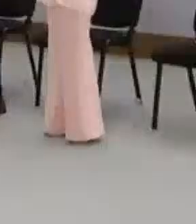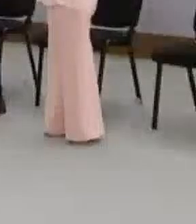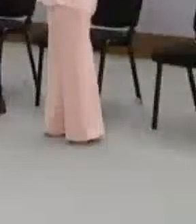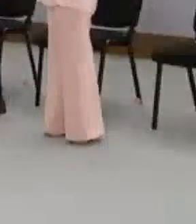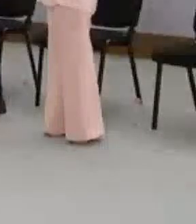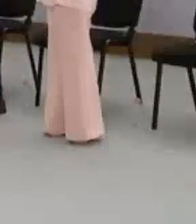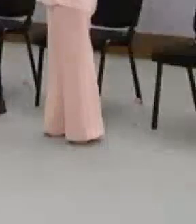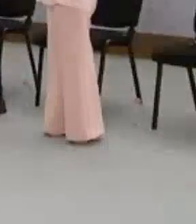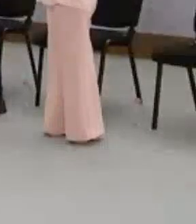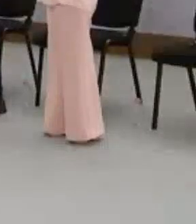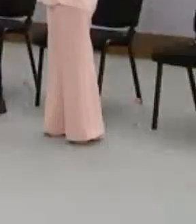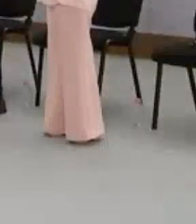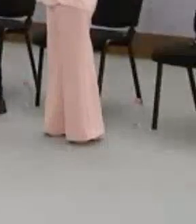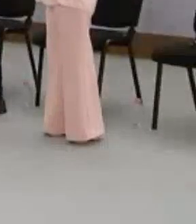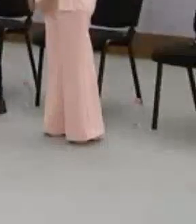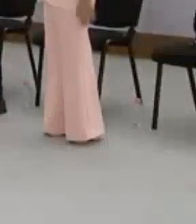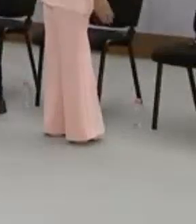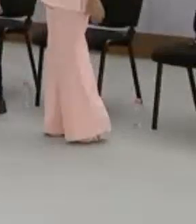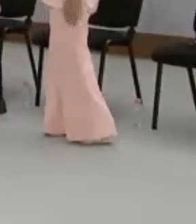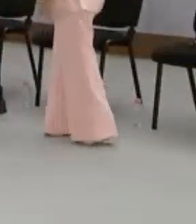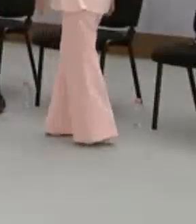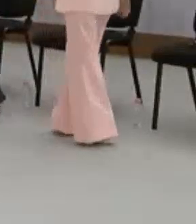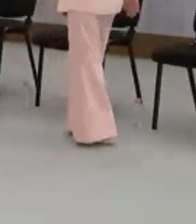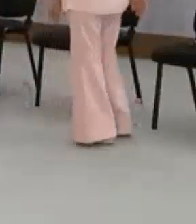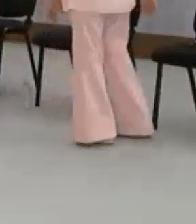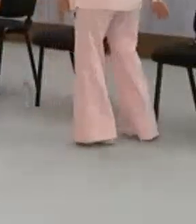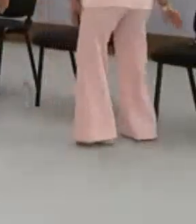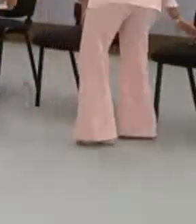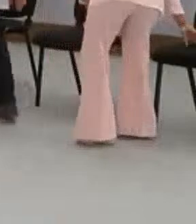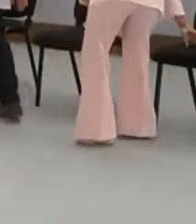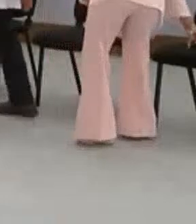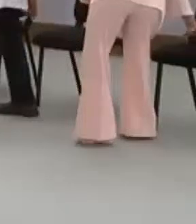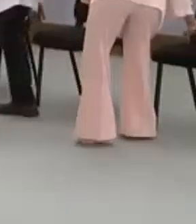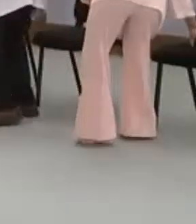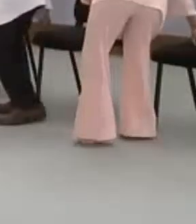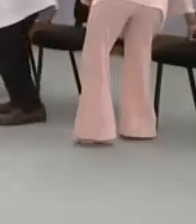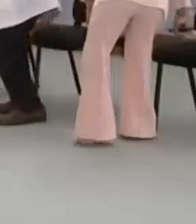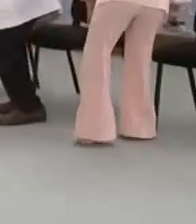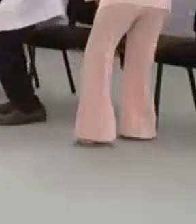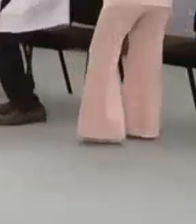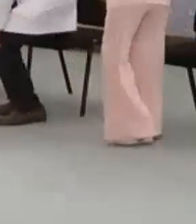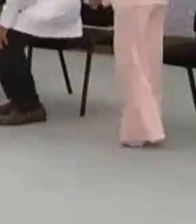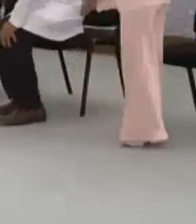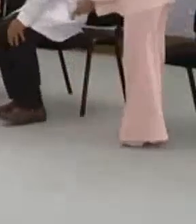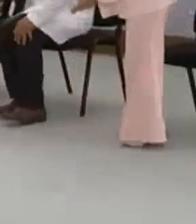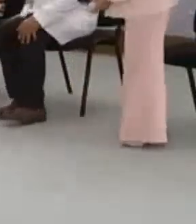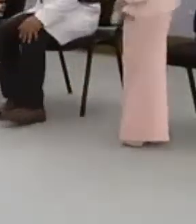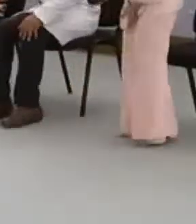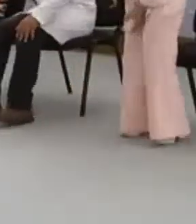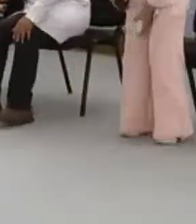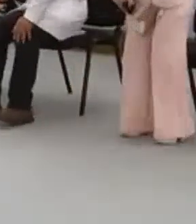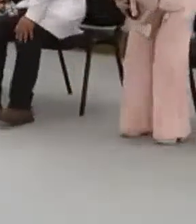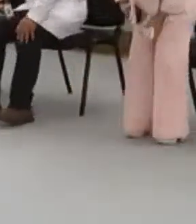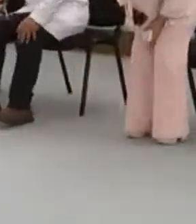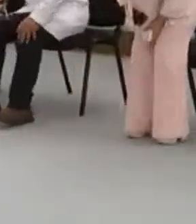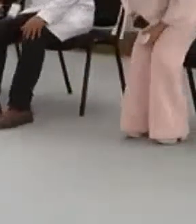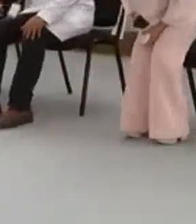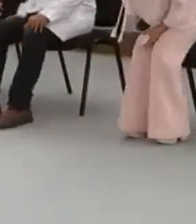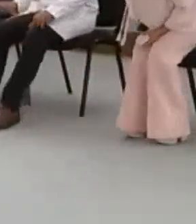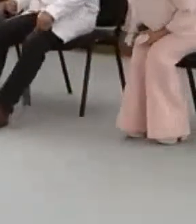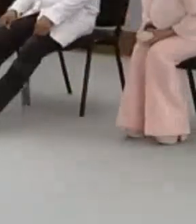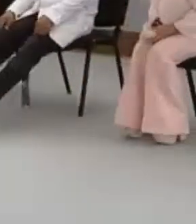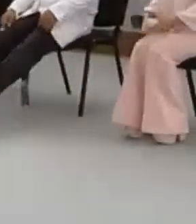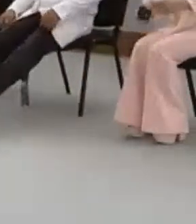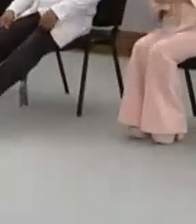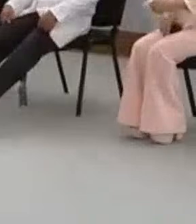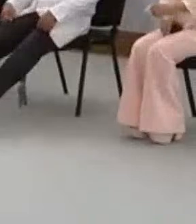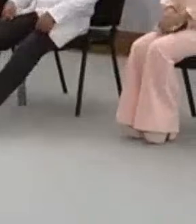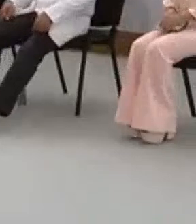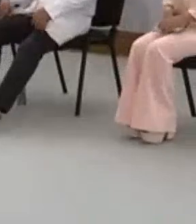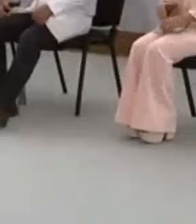Favor de ocupar sus lugares.